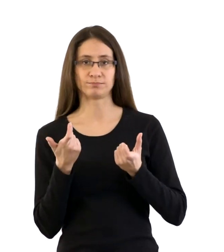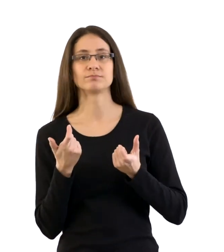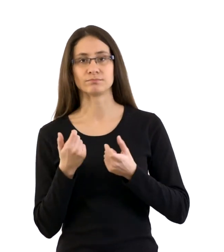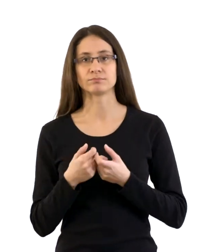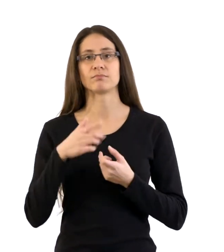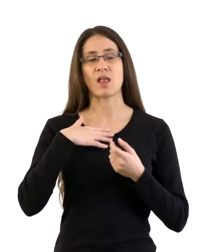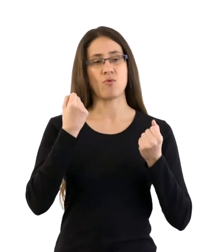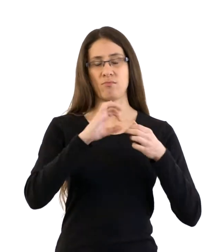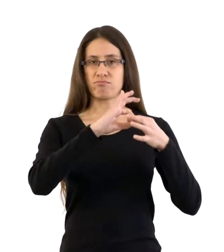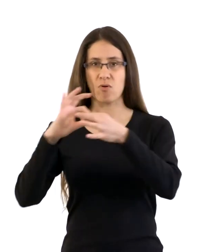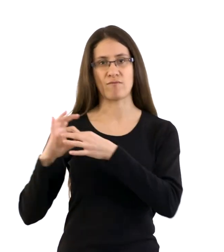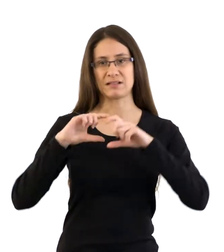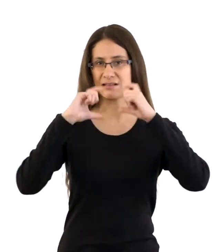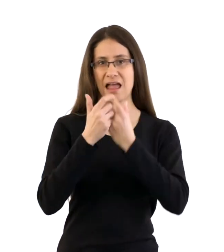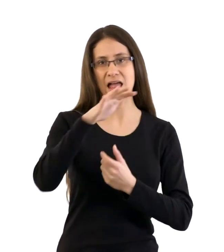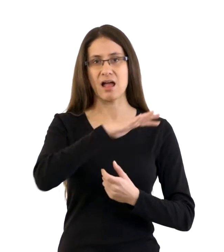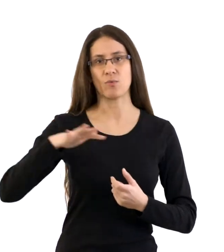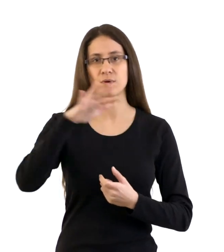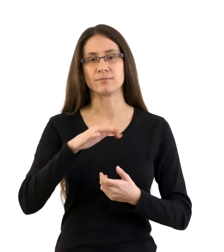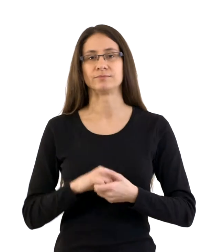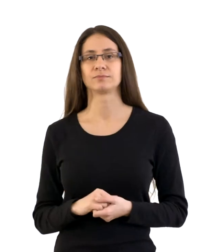są ze sobą powiązane w złożony sposób,